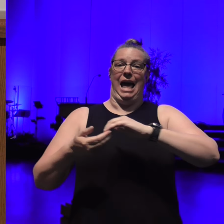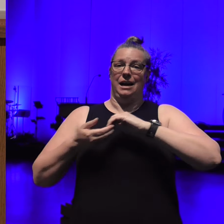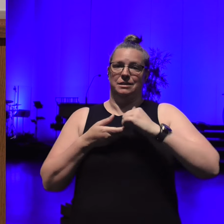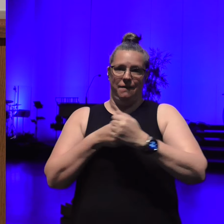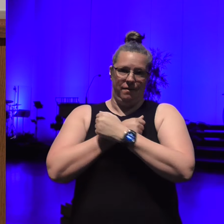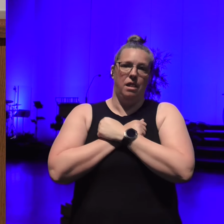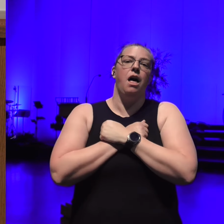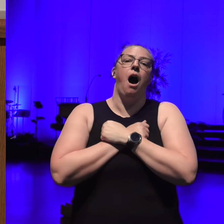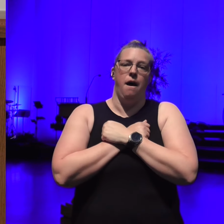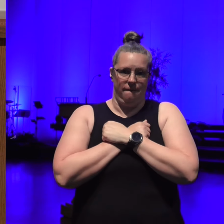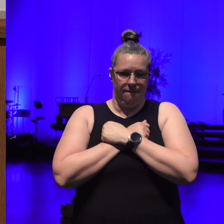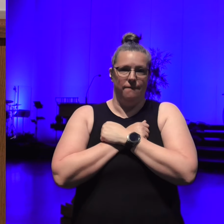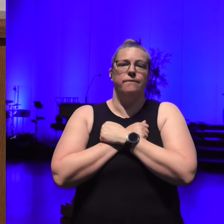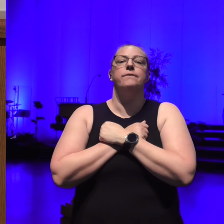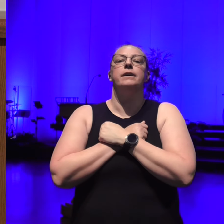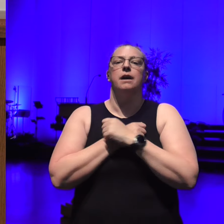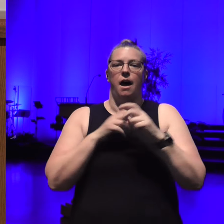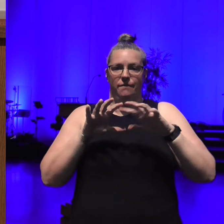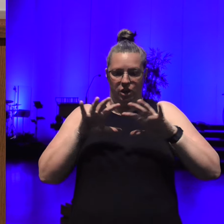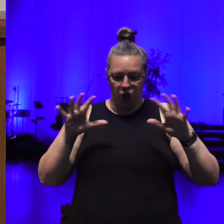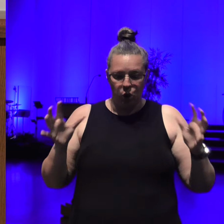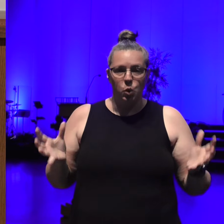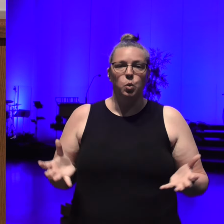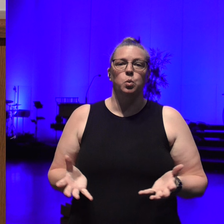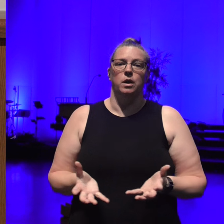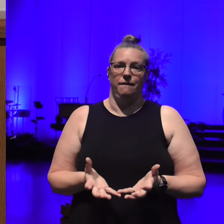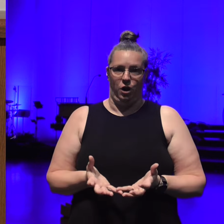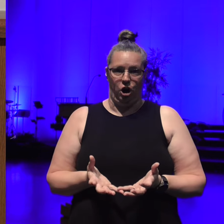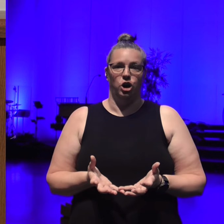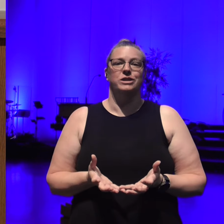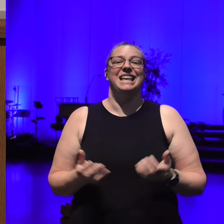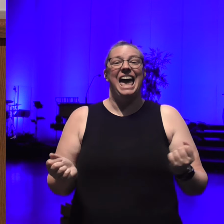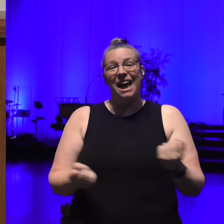de todos los que alguna vez nos han amado y de todos los que alguna vez lo harán, aquí y ahora. Esa